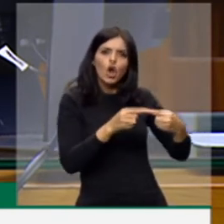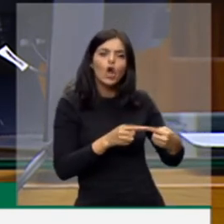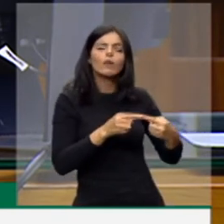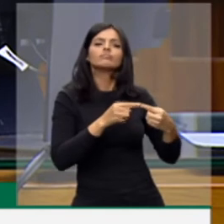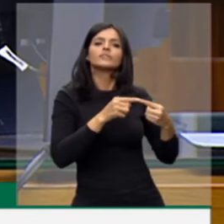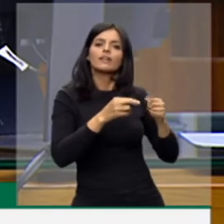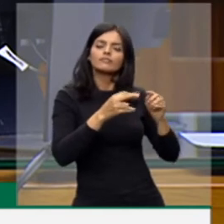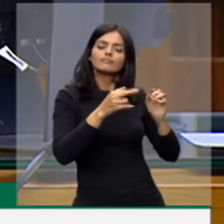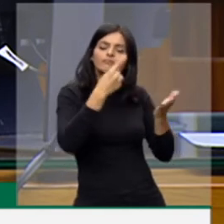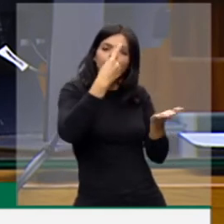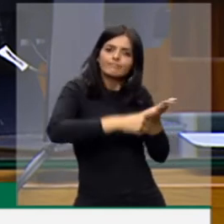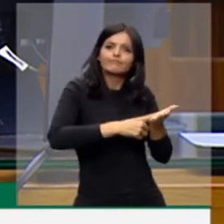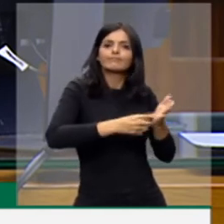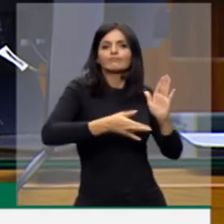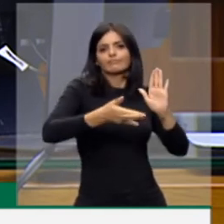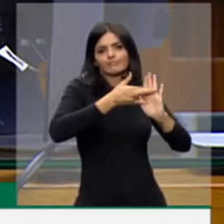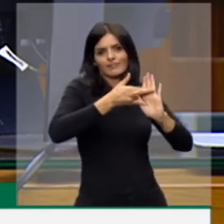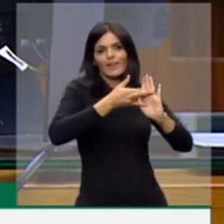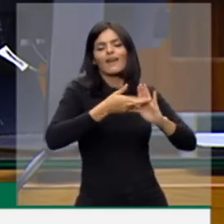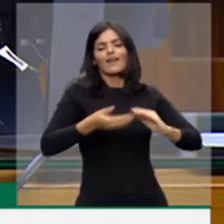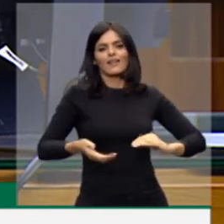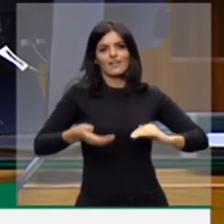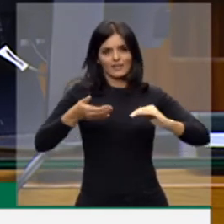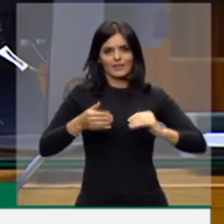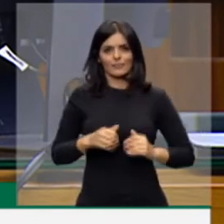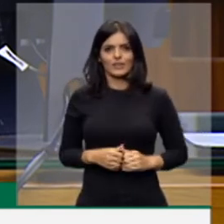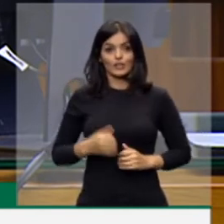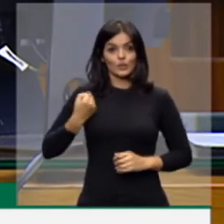PARÁGRAFO OITAVO DO ARTIGO 62 DA CONSTITUIÇÃO FEDERAL COMBINADO COM ATO CONJUNTO DAS MESAS DA CÂMARA DOS DEPUTADOS